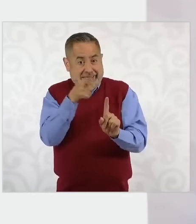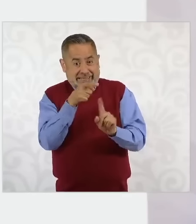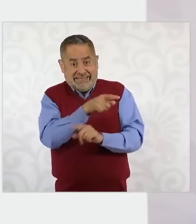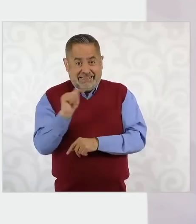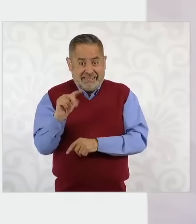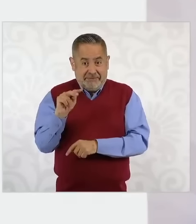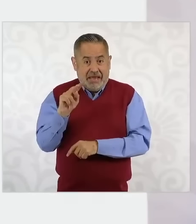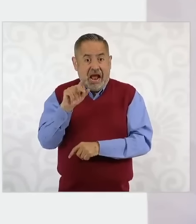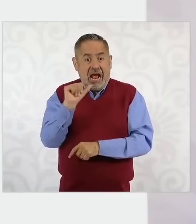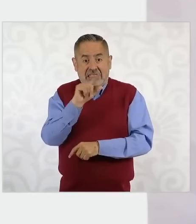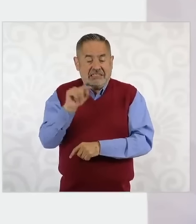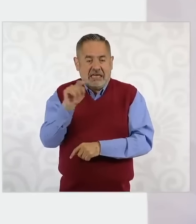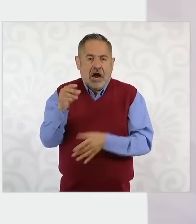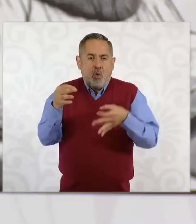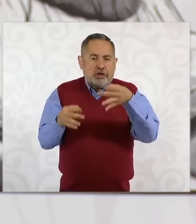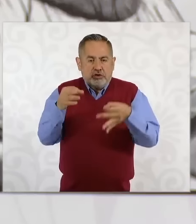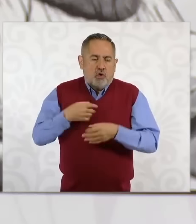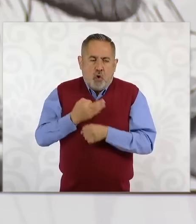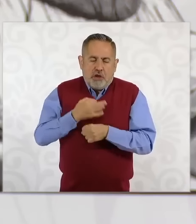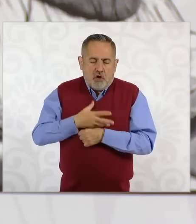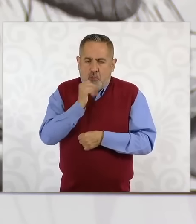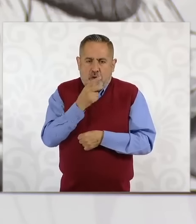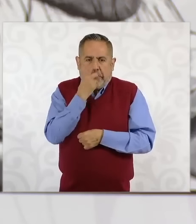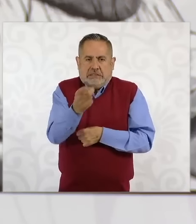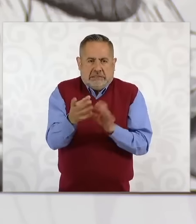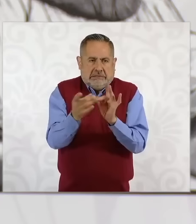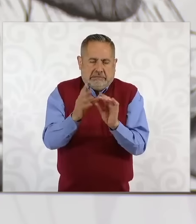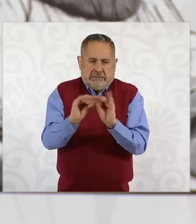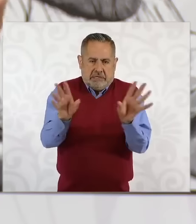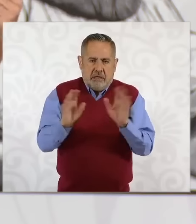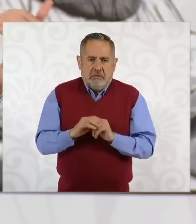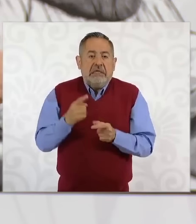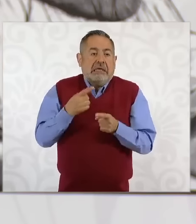como está en juicio, nosotros no podríamos ir mucho más allá, solamente lo que salió publicado.